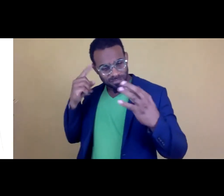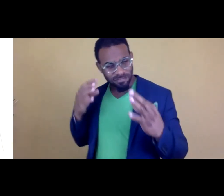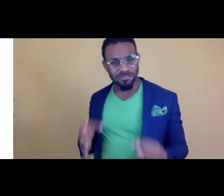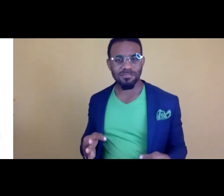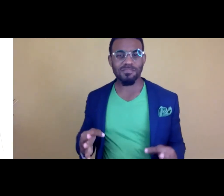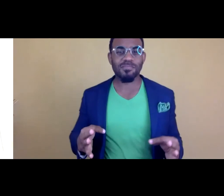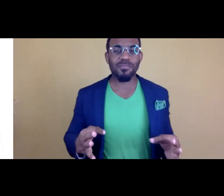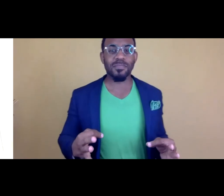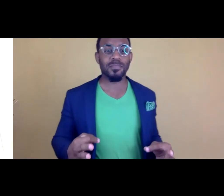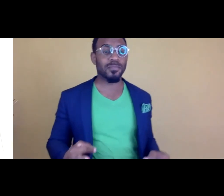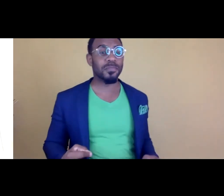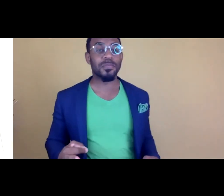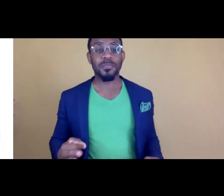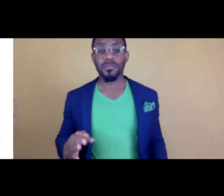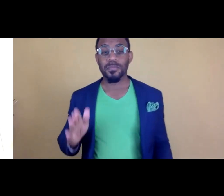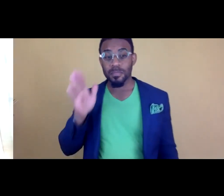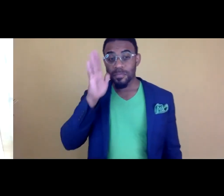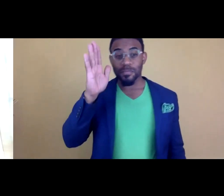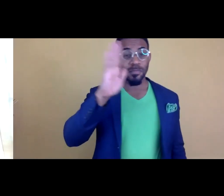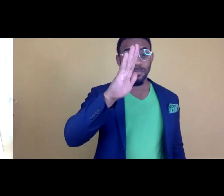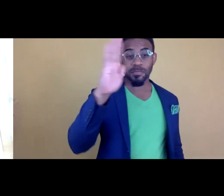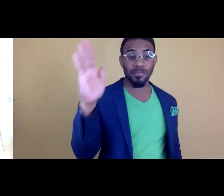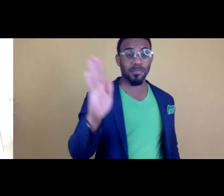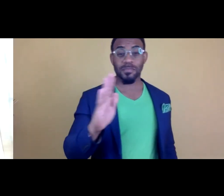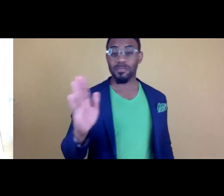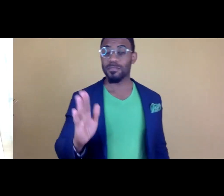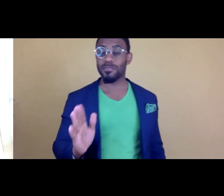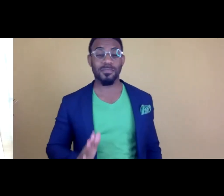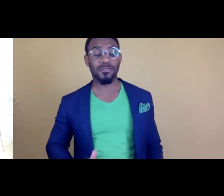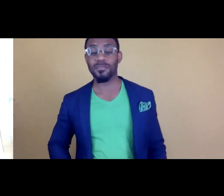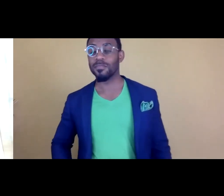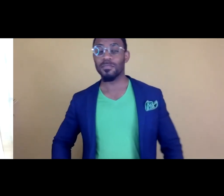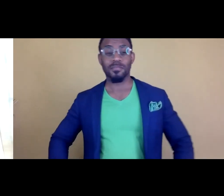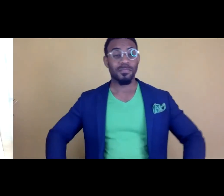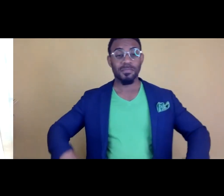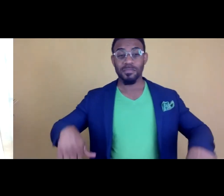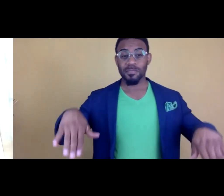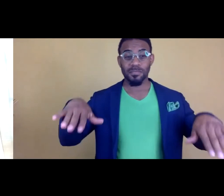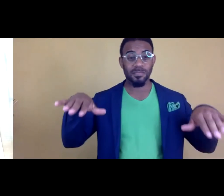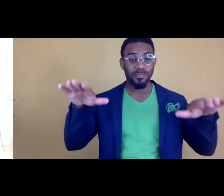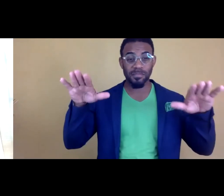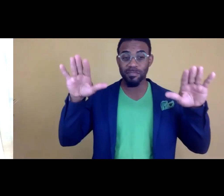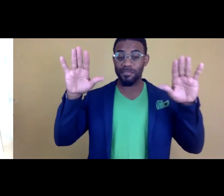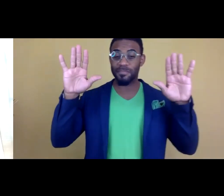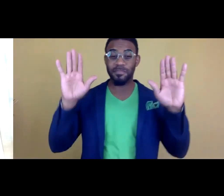Con mi fuerte voluntad, Nunca me rendiré.